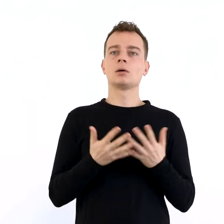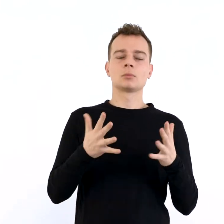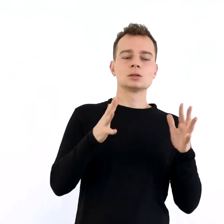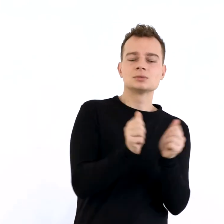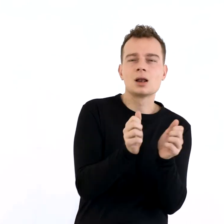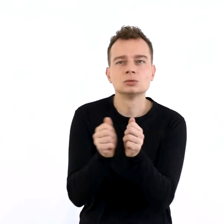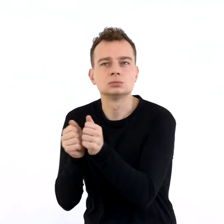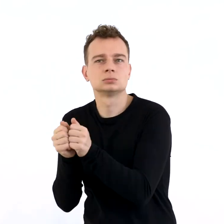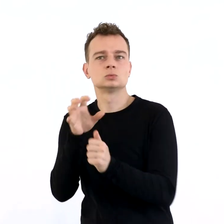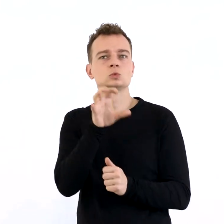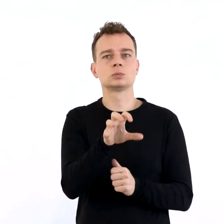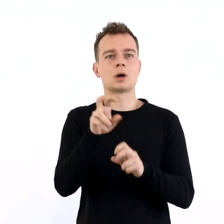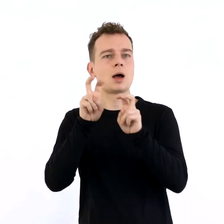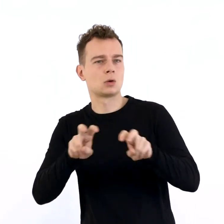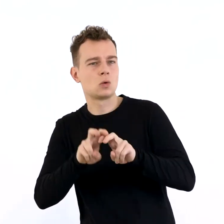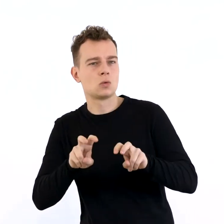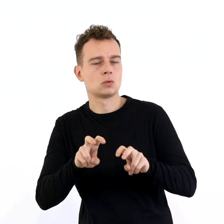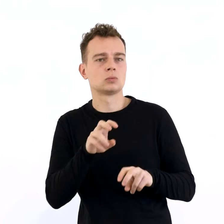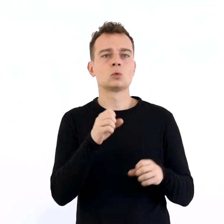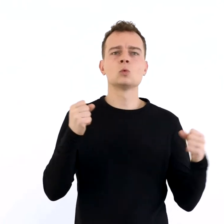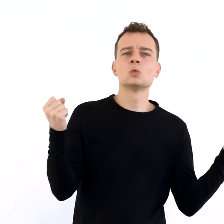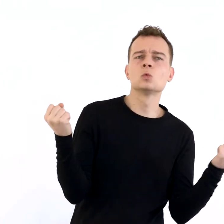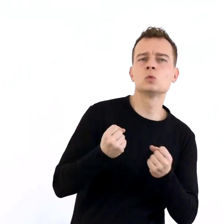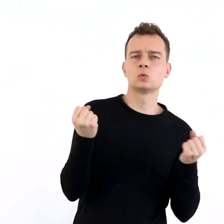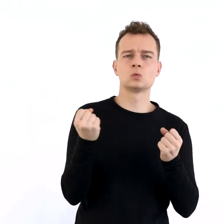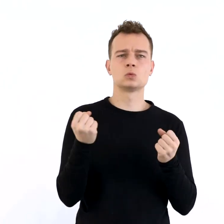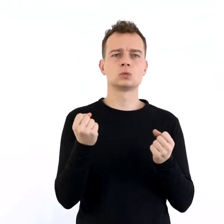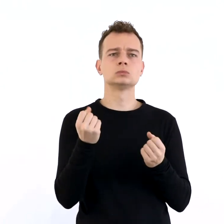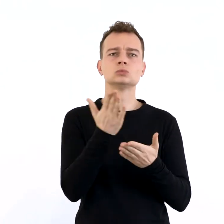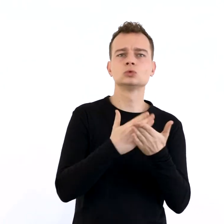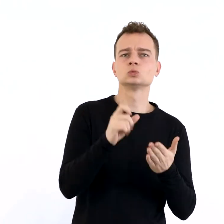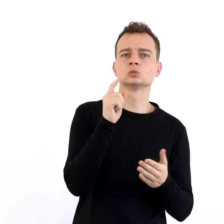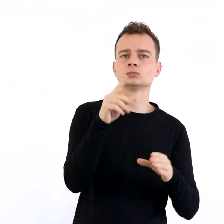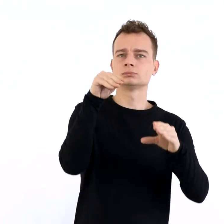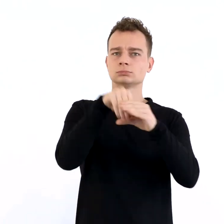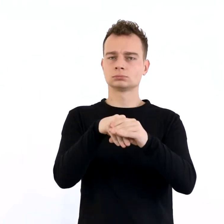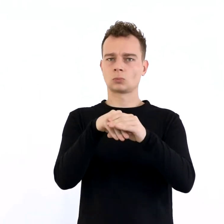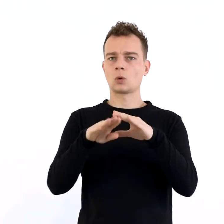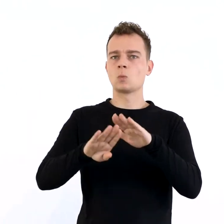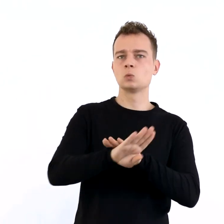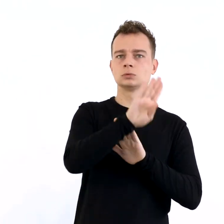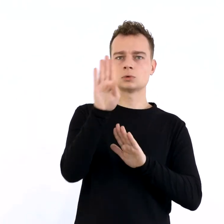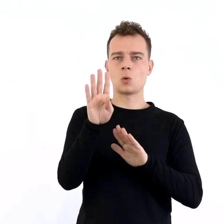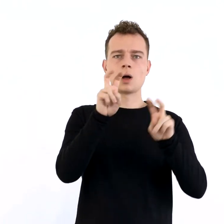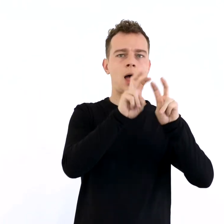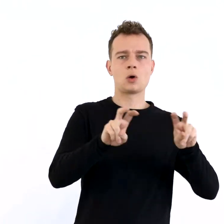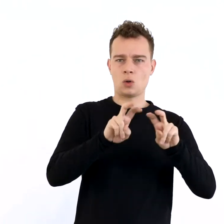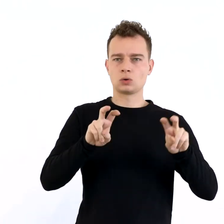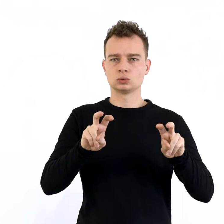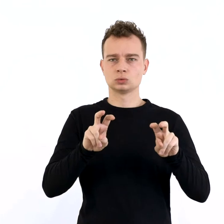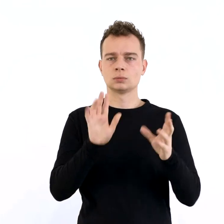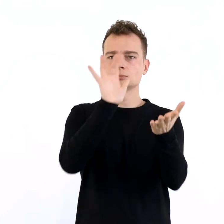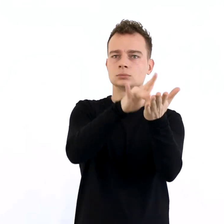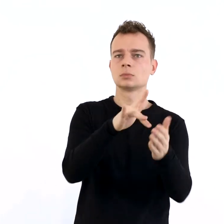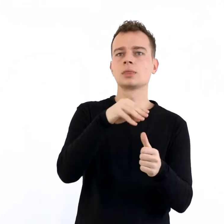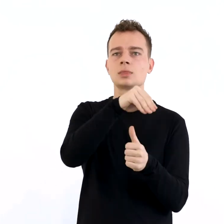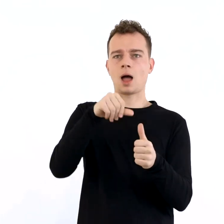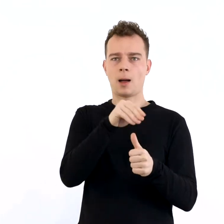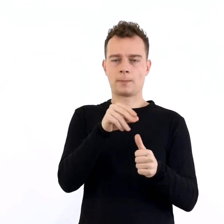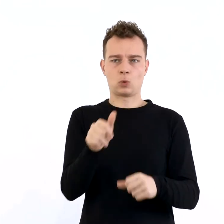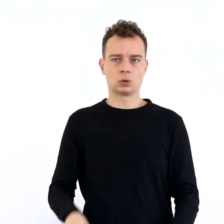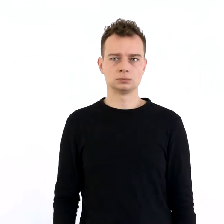Znaczna część znalezisk archeologicznych przechowywana jest w Muzeum Archeologicznym w Neapolu.